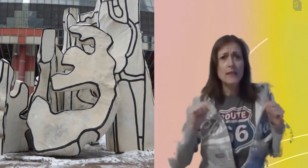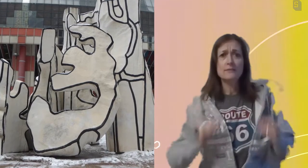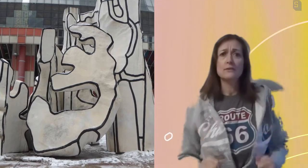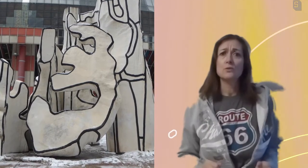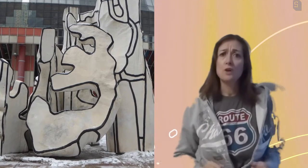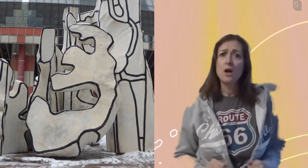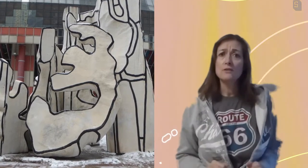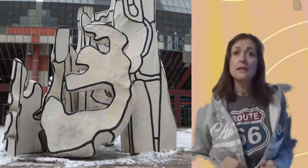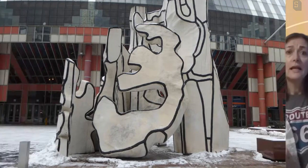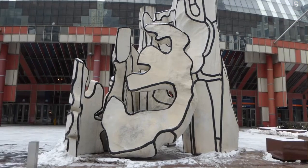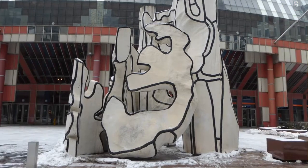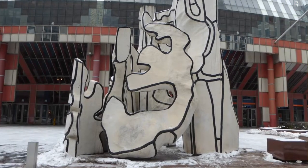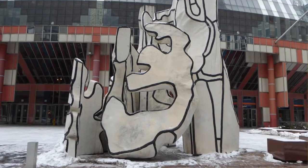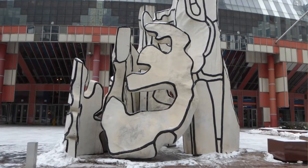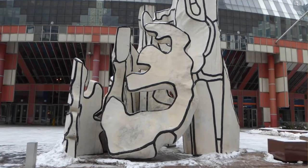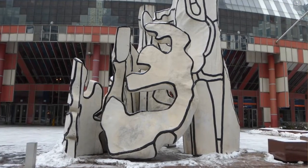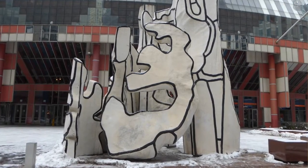prachtig op en achter ja heel snel door